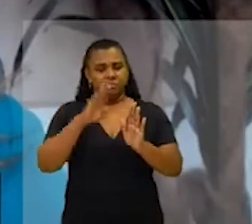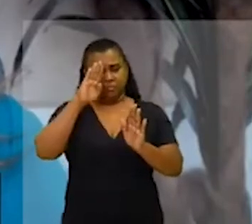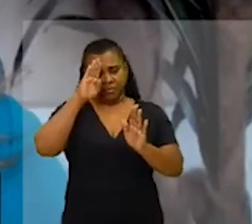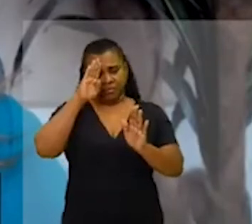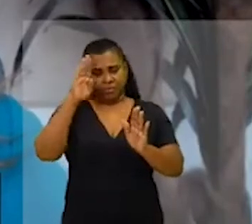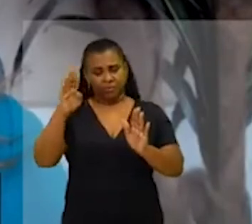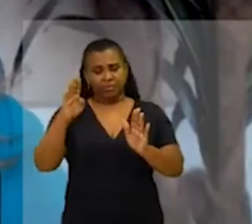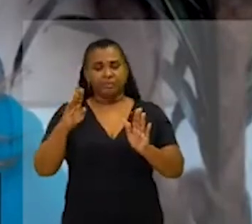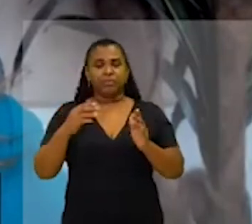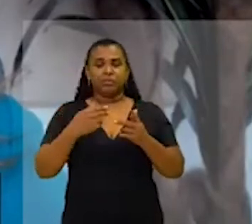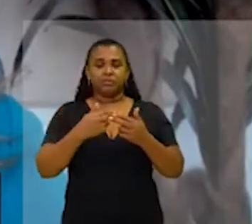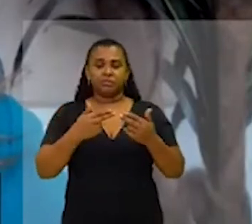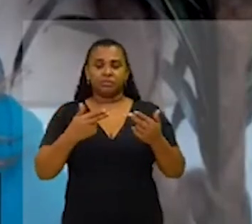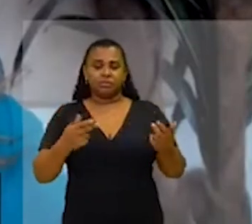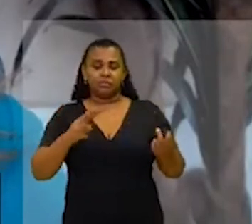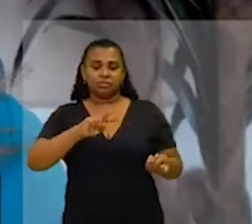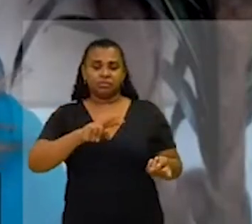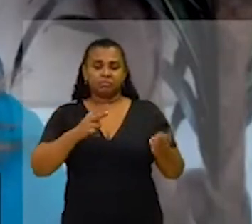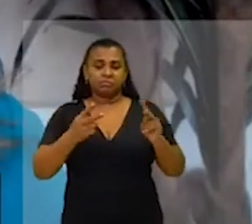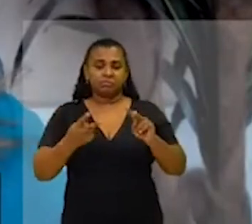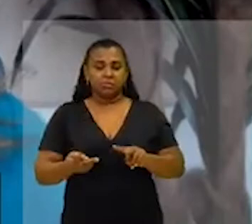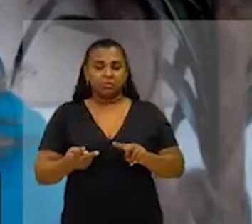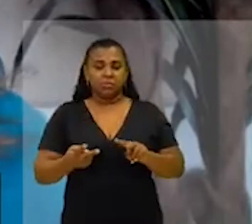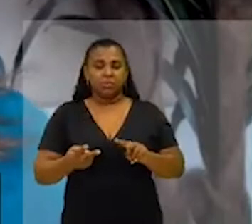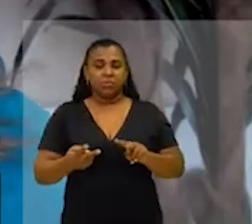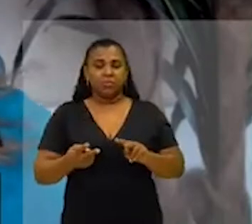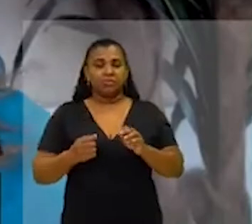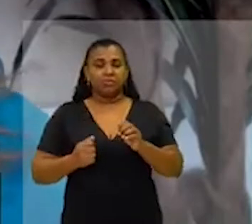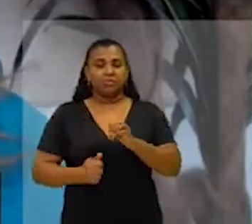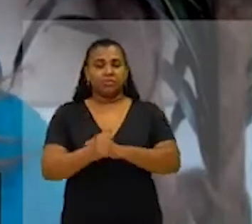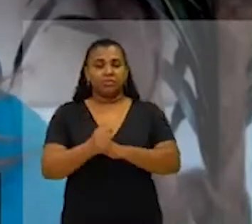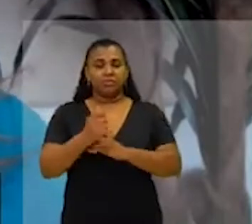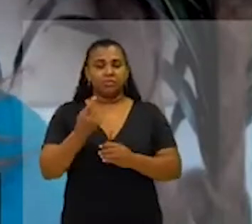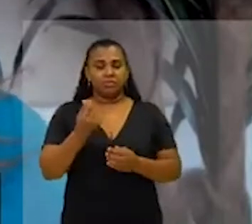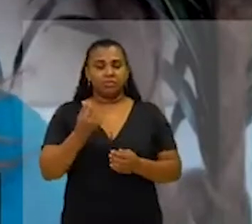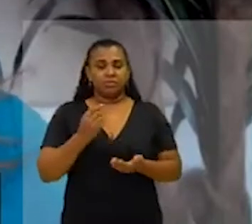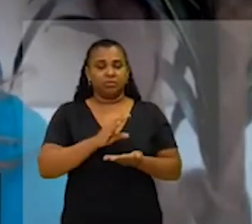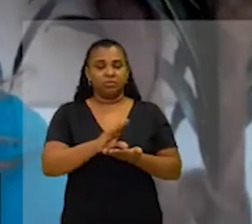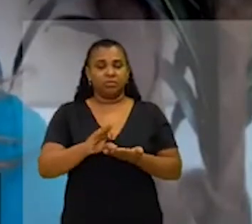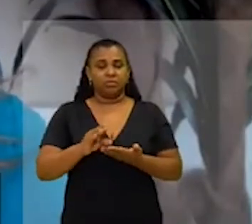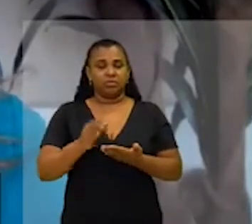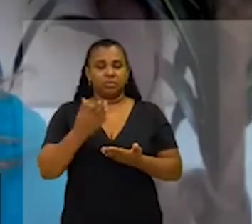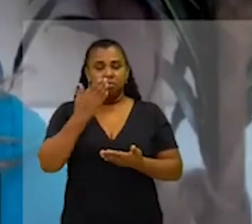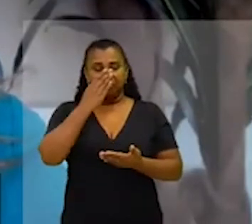mudança de paradigma do financiamento partidário no Brasil o drama que vivem os partidos políticos